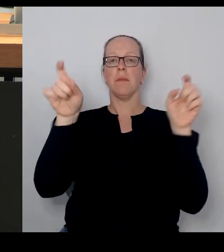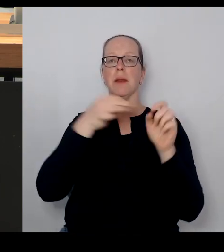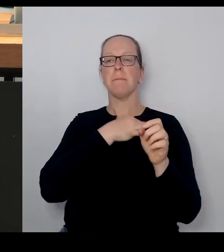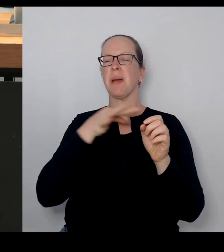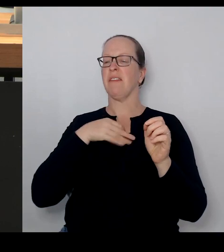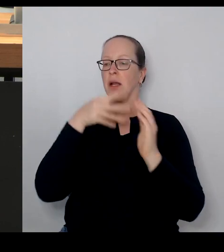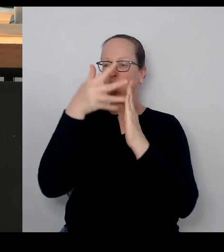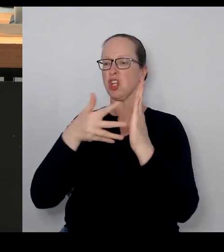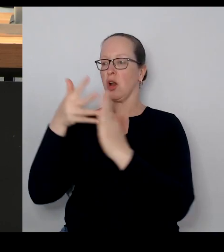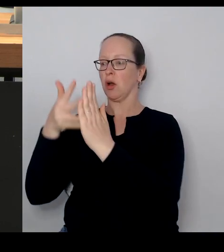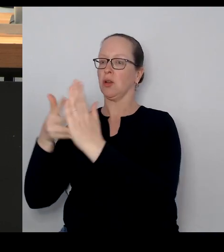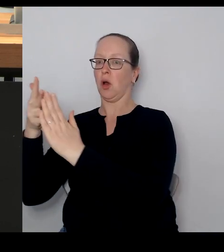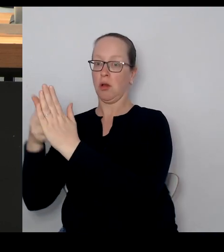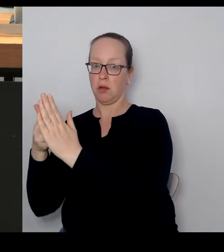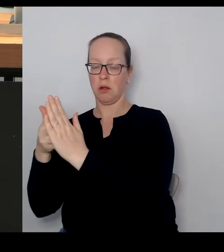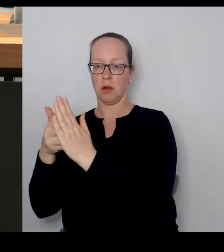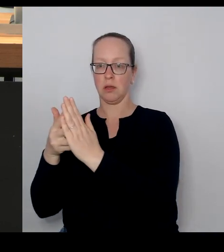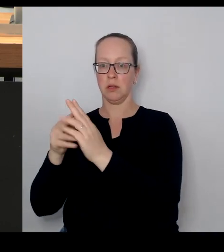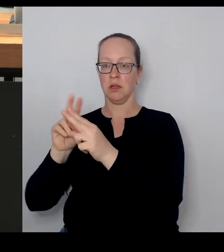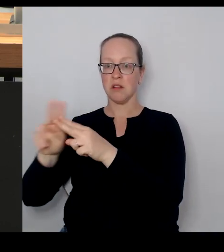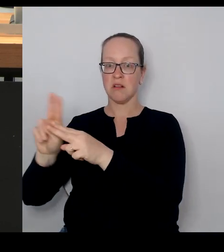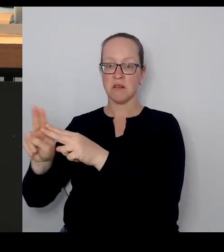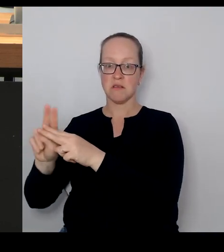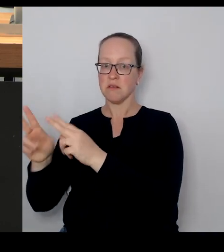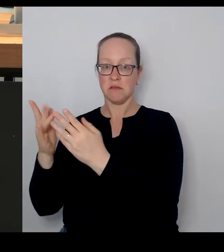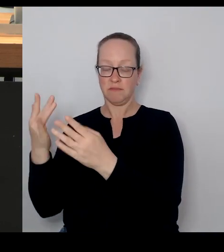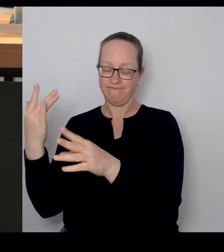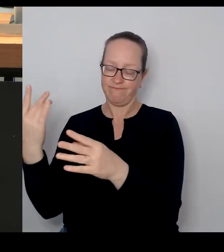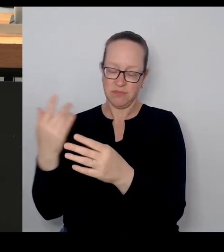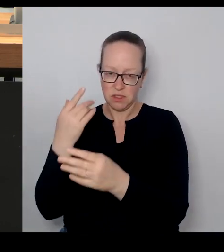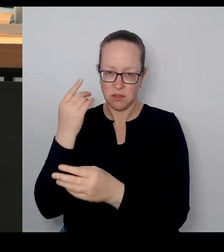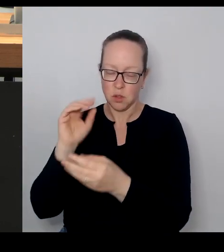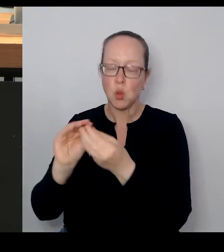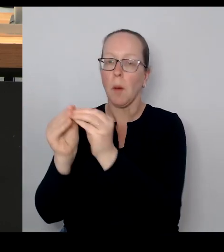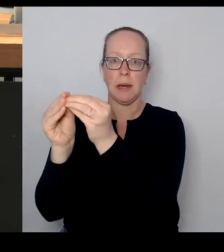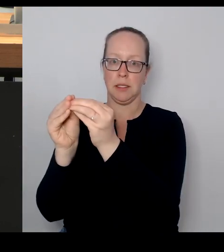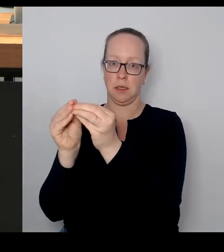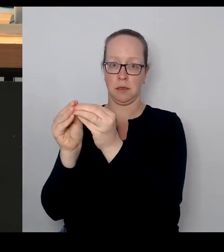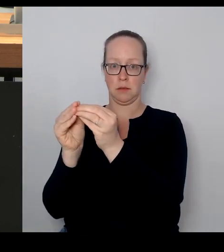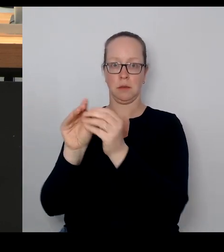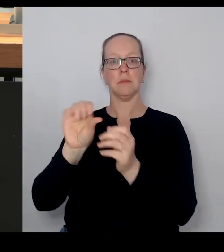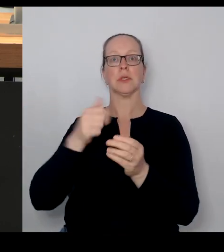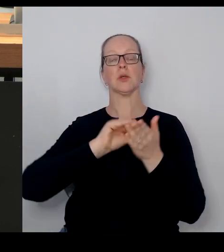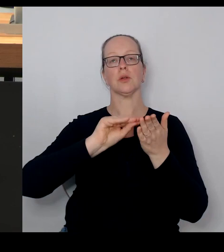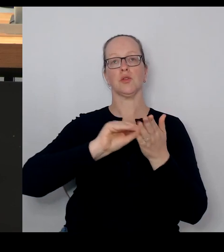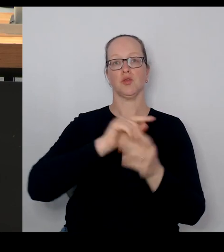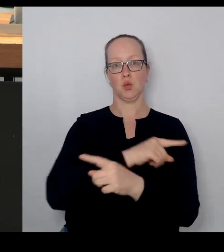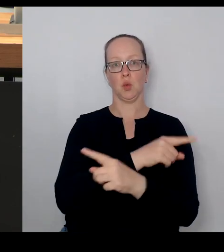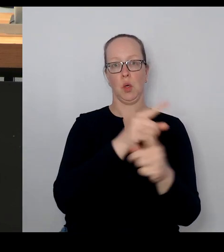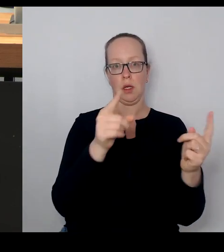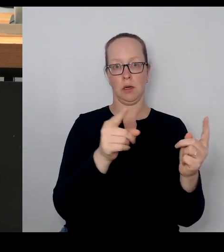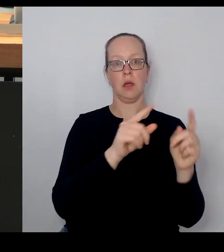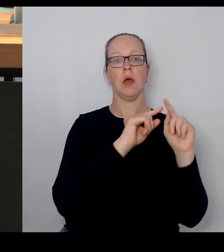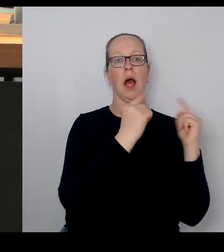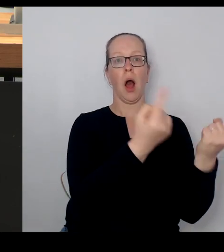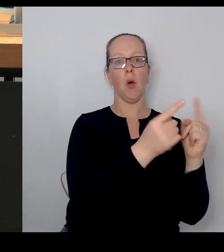Viele Räume in der Schule, in den Schulen werden von ständig wechselnden Nutzern benutzt. Vor allem die Toiletten werden teilweise überhaupt nicht von Erwachsenen betreten.